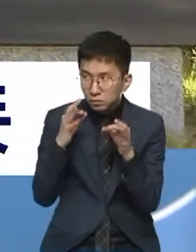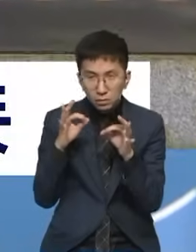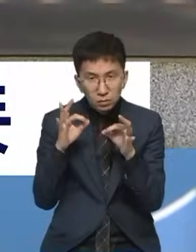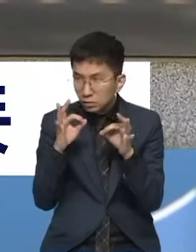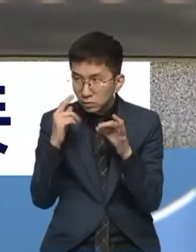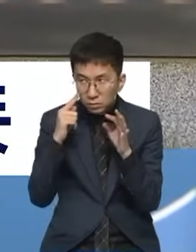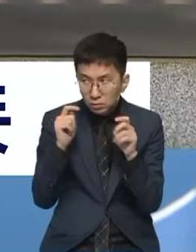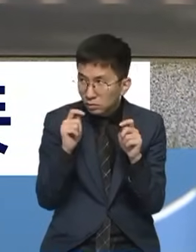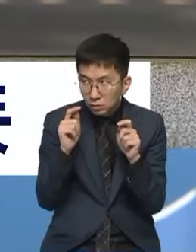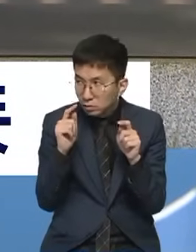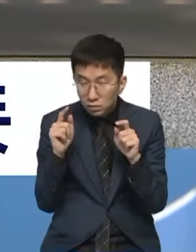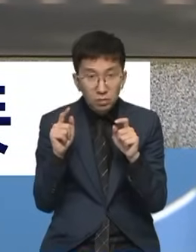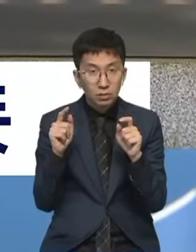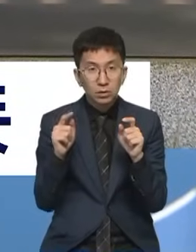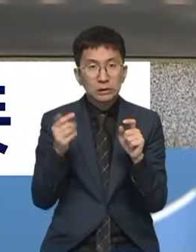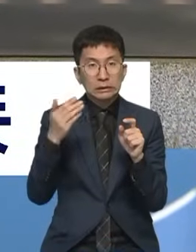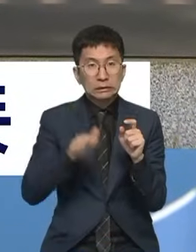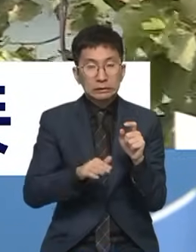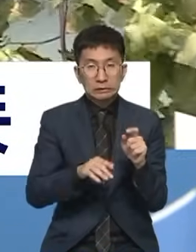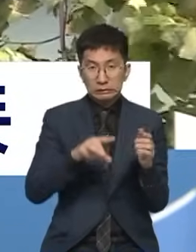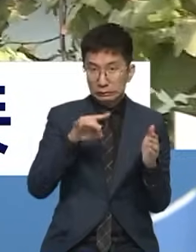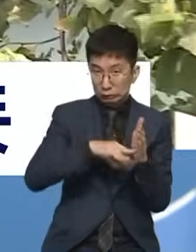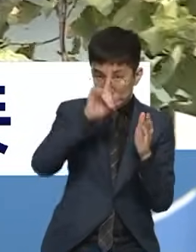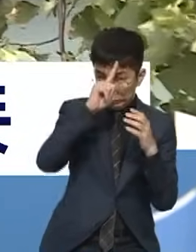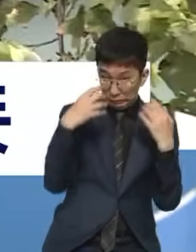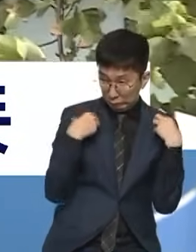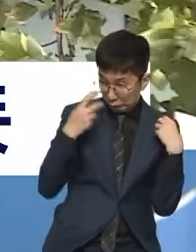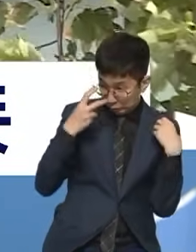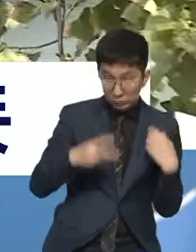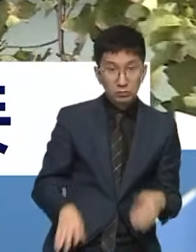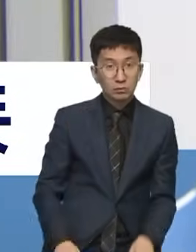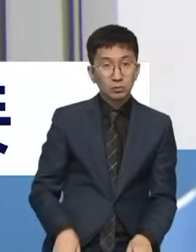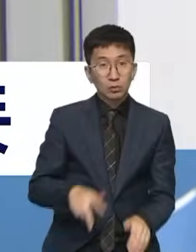치열했던 것으로 알려졌는데 국세청의 세무조사에다 감사원 감사까지 동시다발로